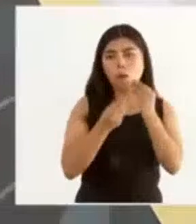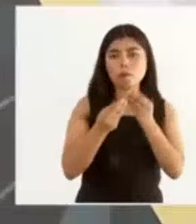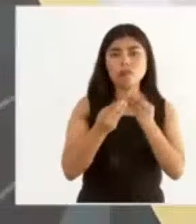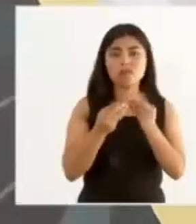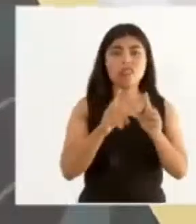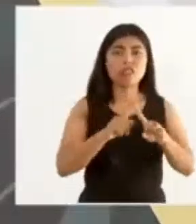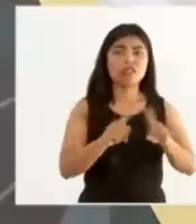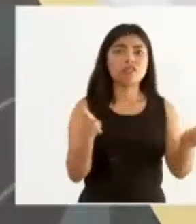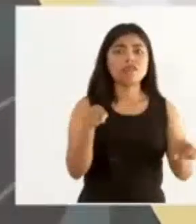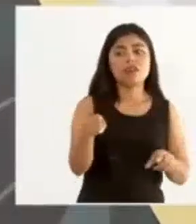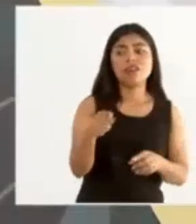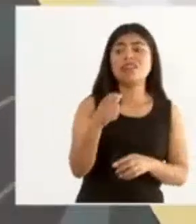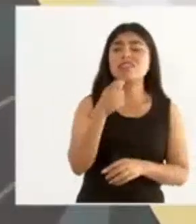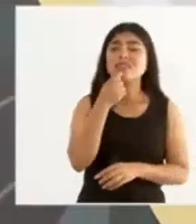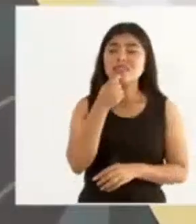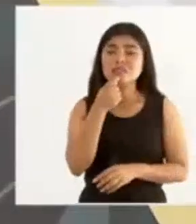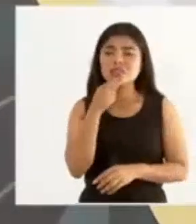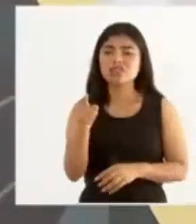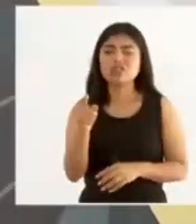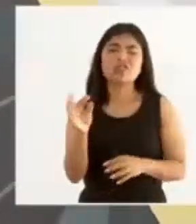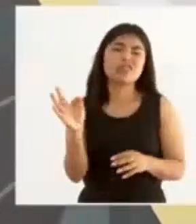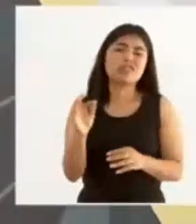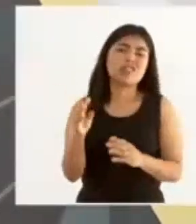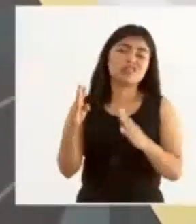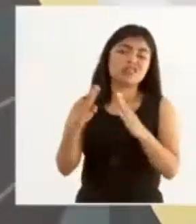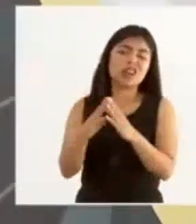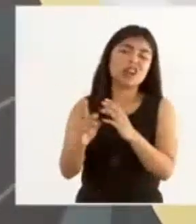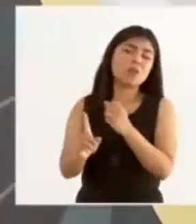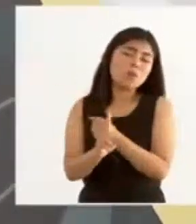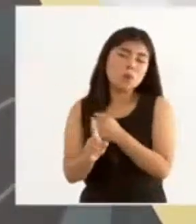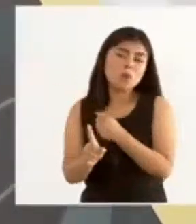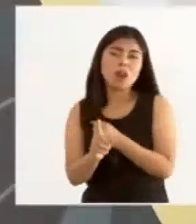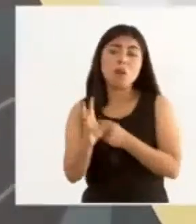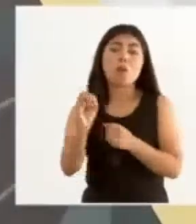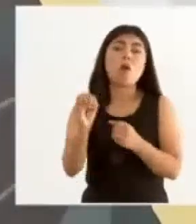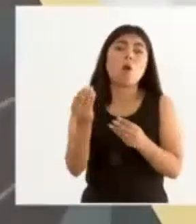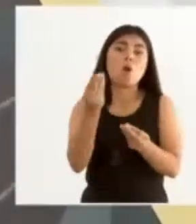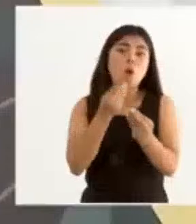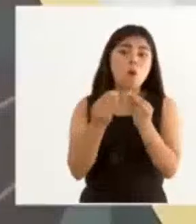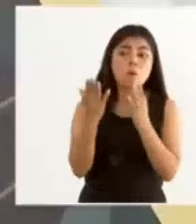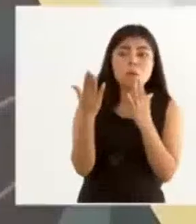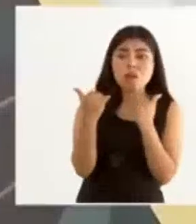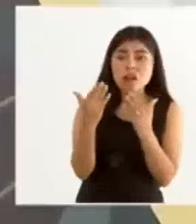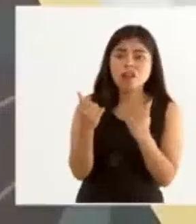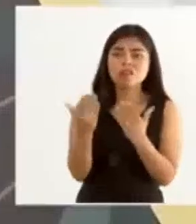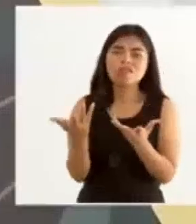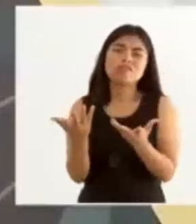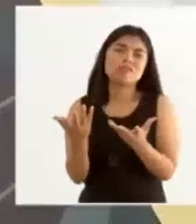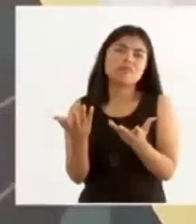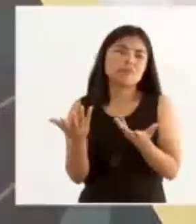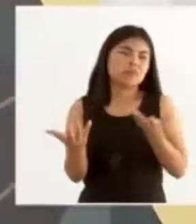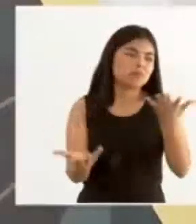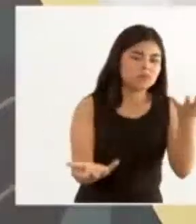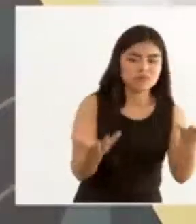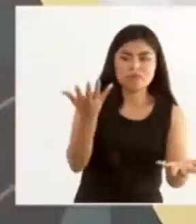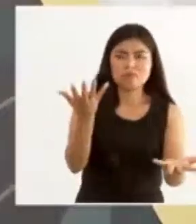en casa por alguna razón, a un niño que no es diferente. Y nosotros queremos que todos lleguen